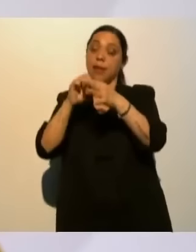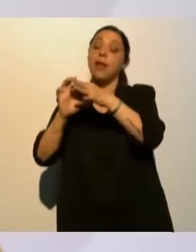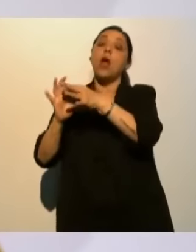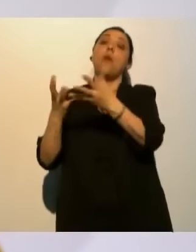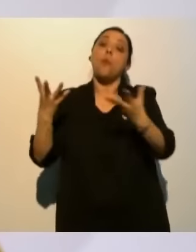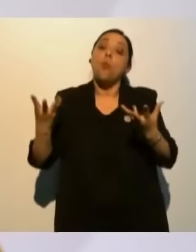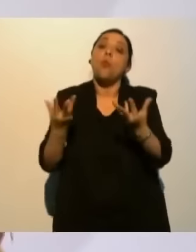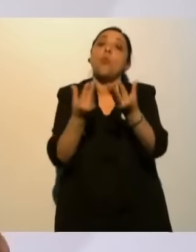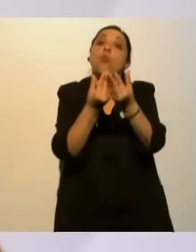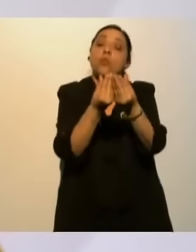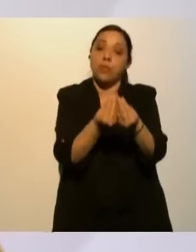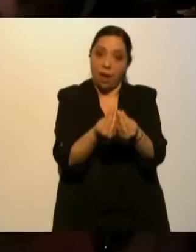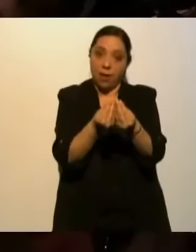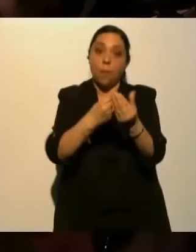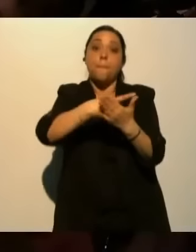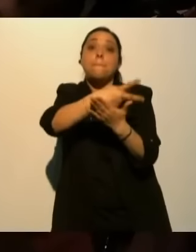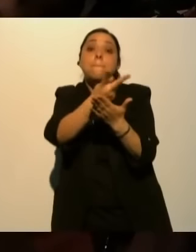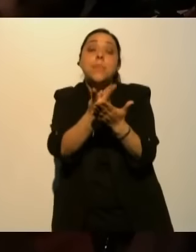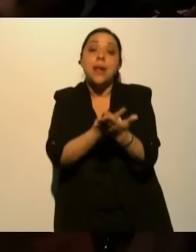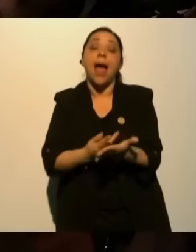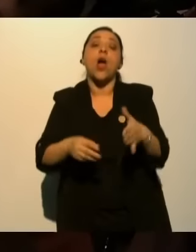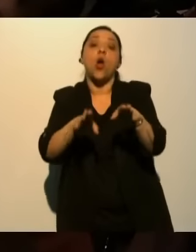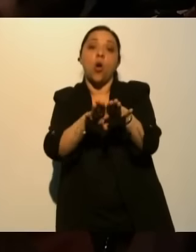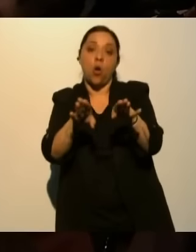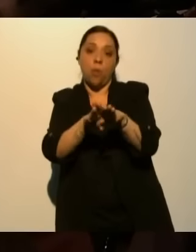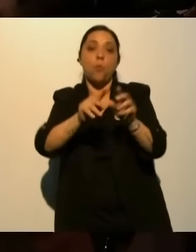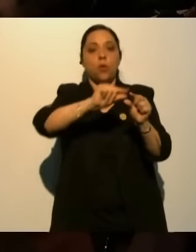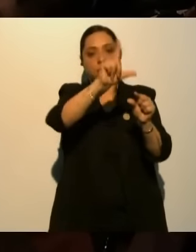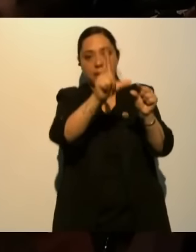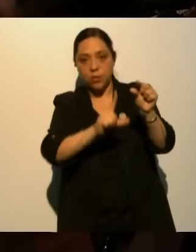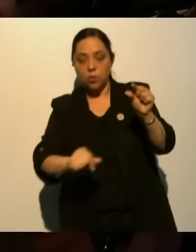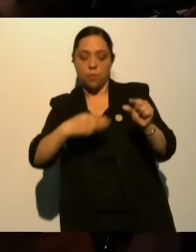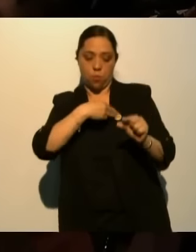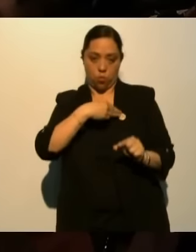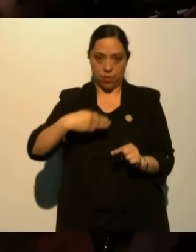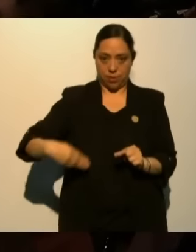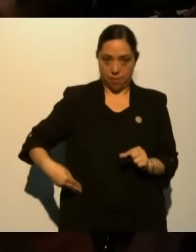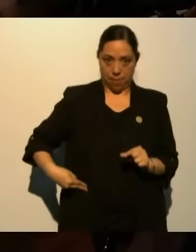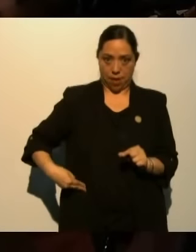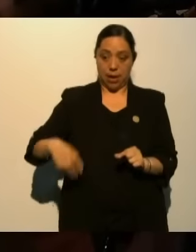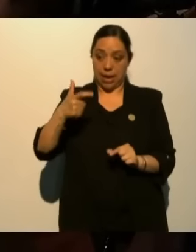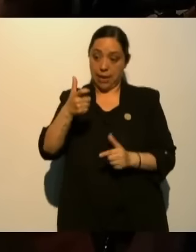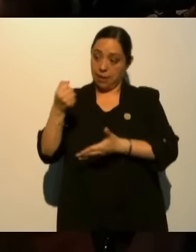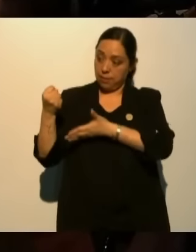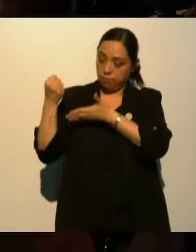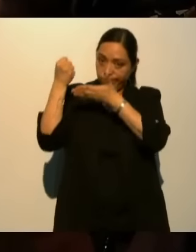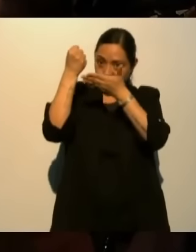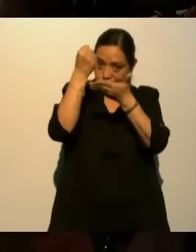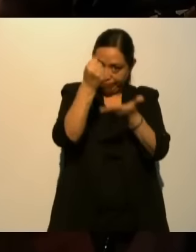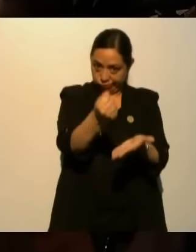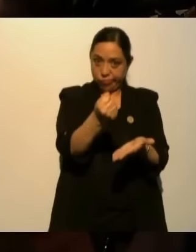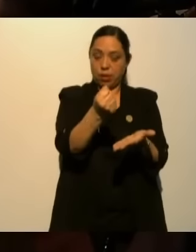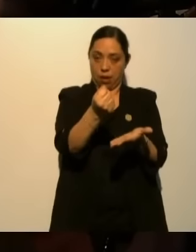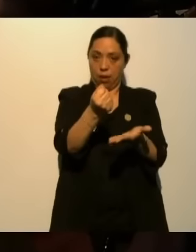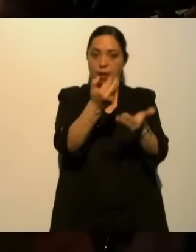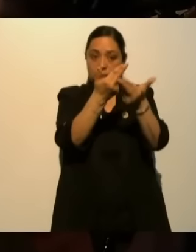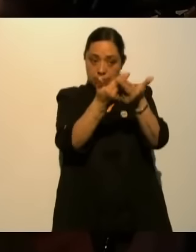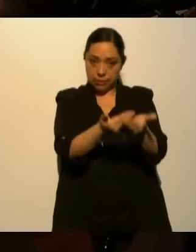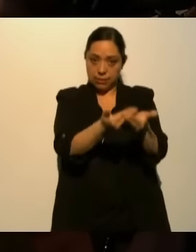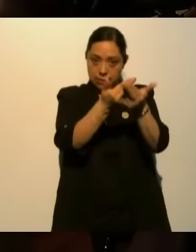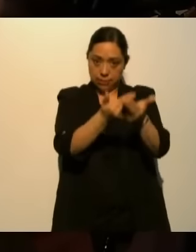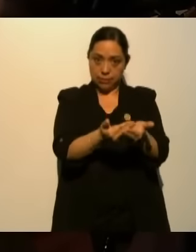nacional y municipal en donde podamos juntar los recursos y estos 3 años que la mayoría de los